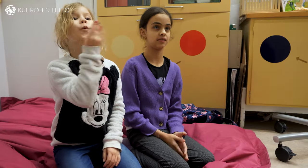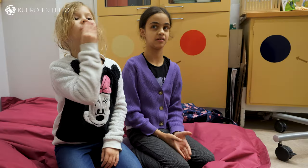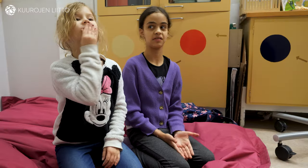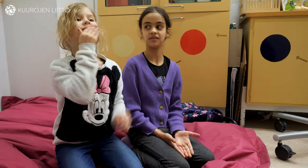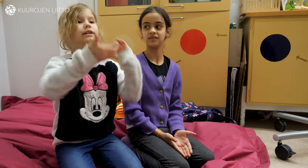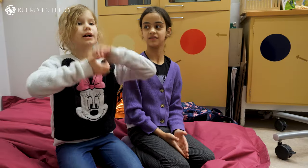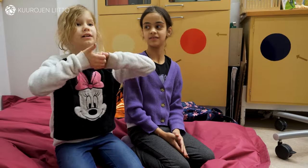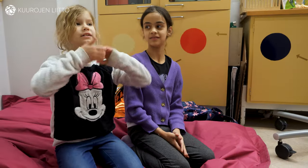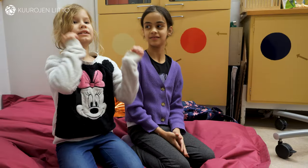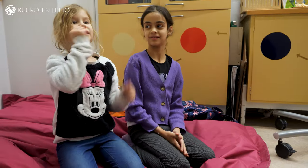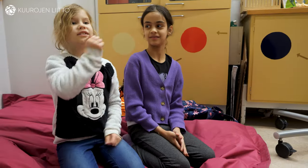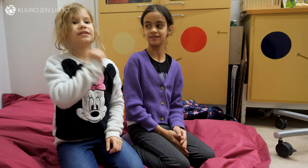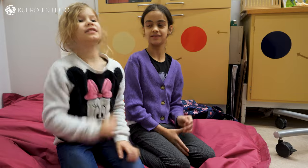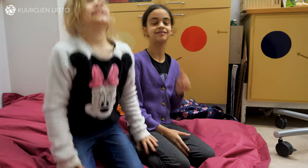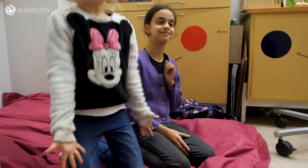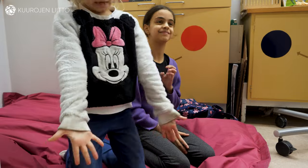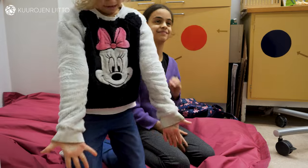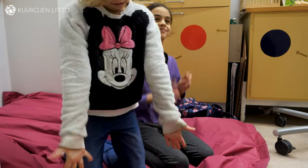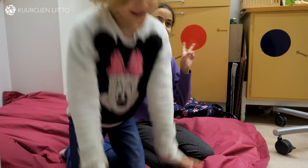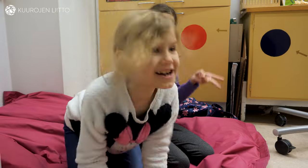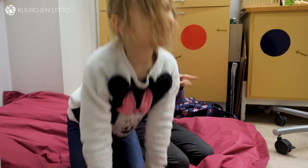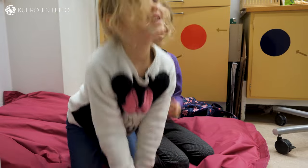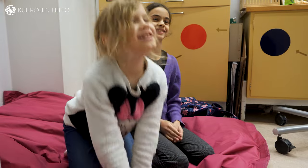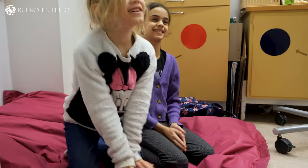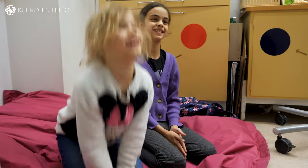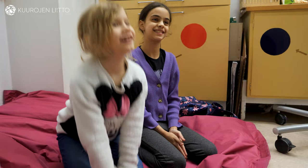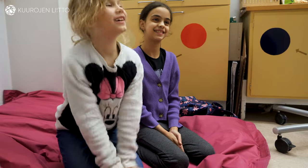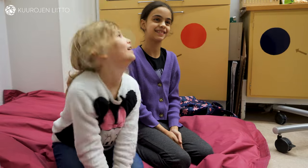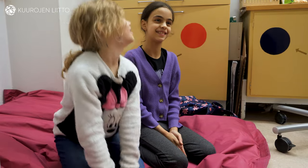Syöminen ja leikkiminen! - Sama!